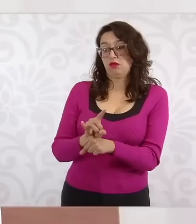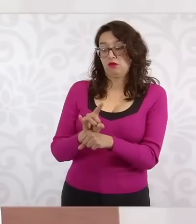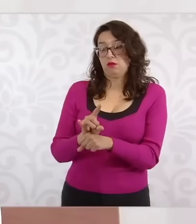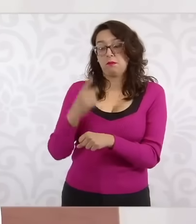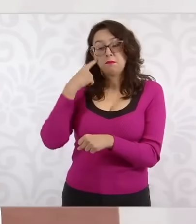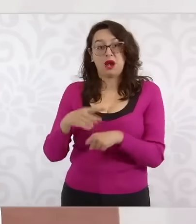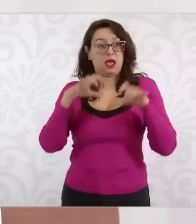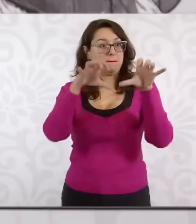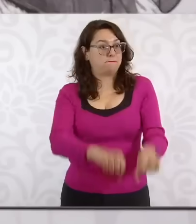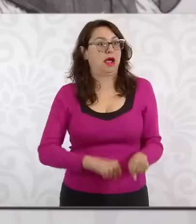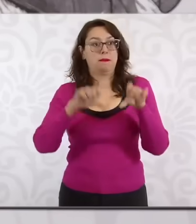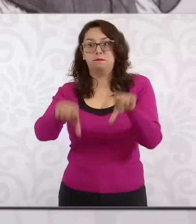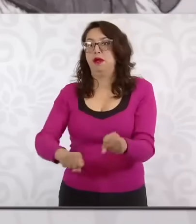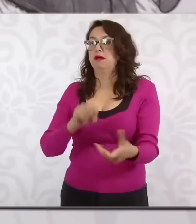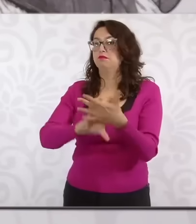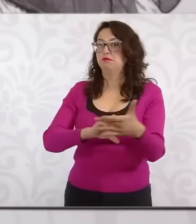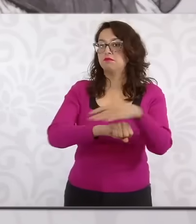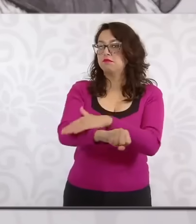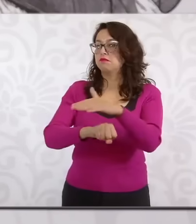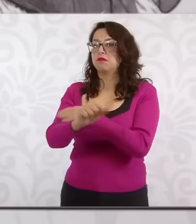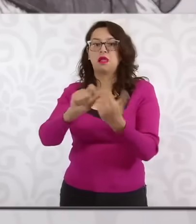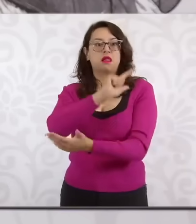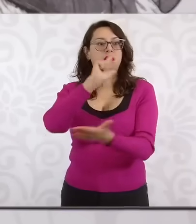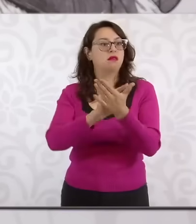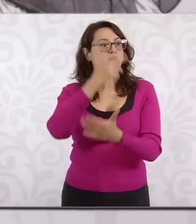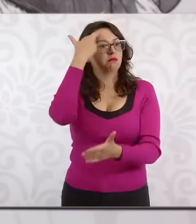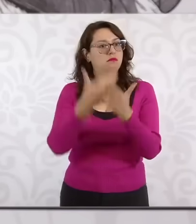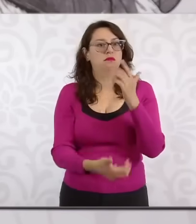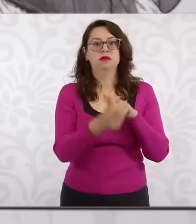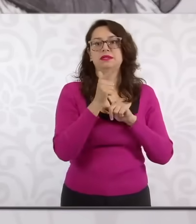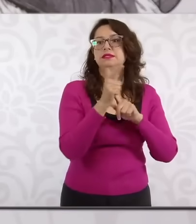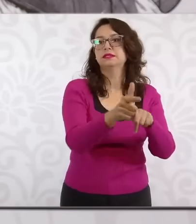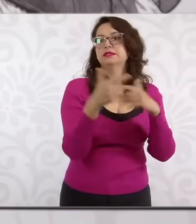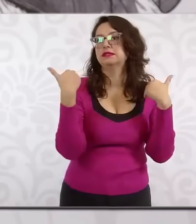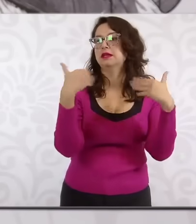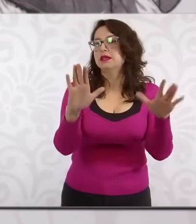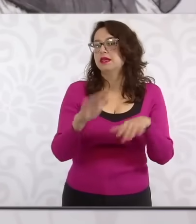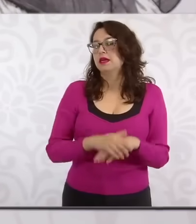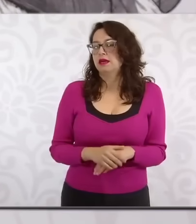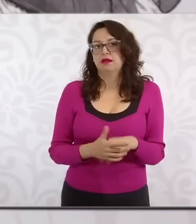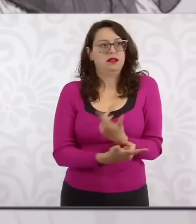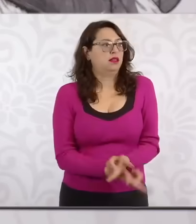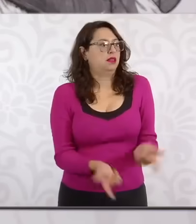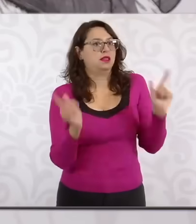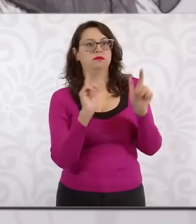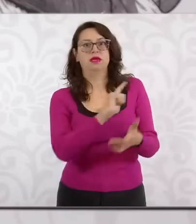deteniendo personas, pues no bajarían los delitos porque los delincuentes pues seguirían libres.